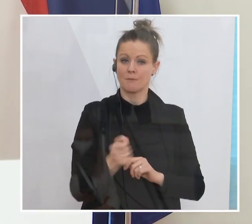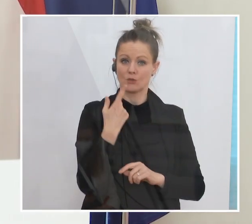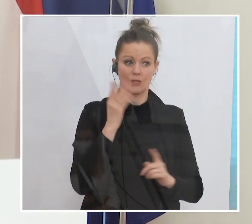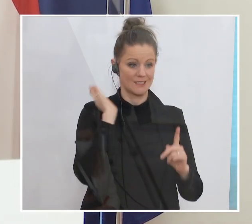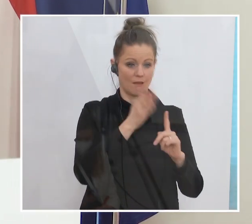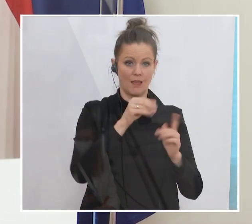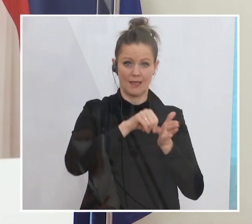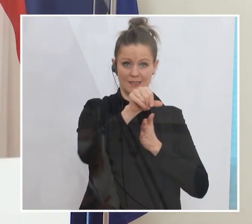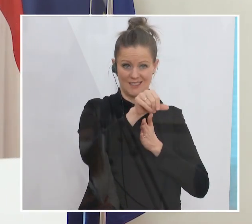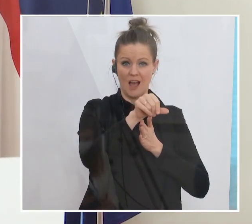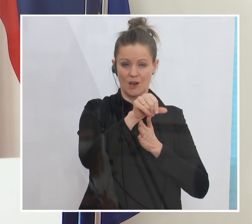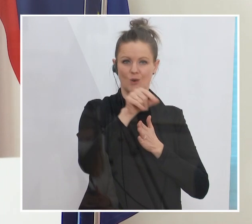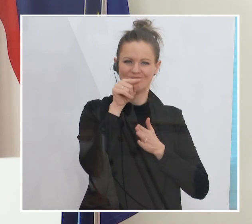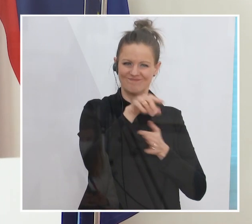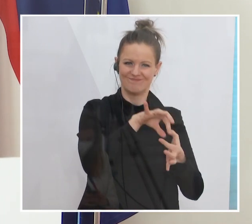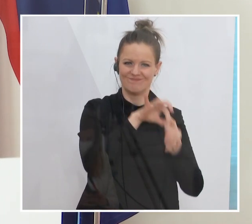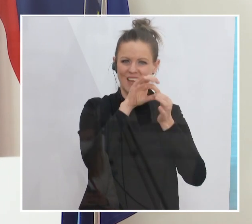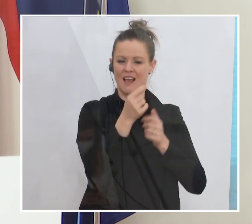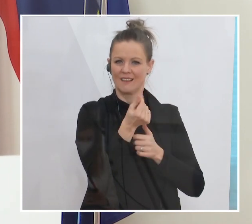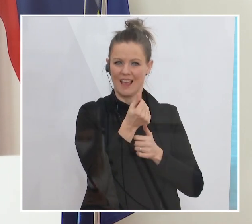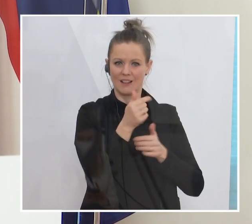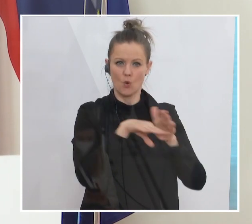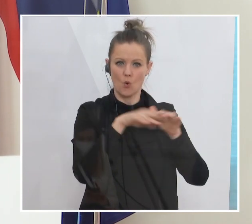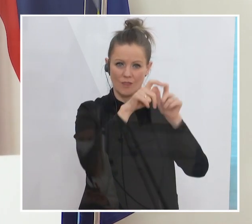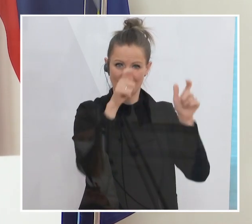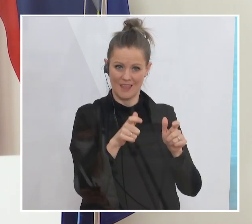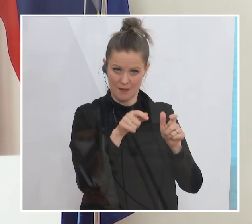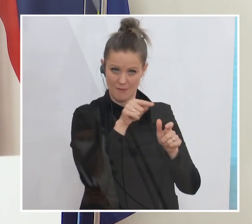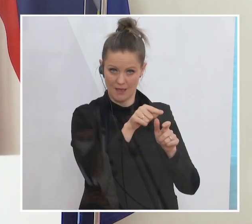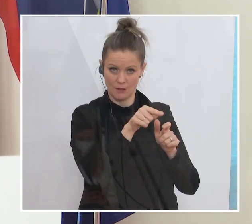das ist ja das Geld, das bei den Unternehmen so ankommt, dass es nicht mehr zurückgezahlt werden